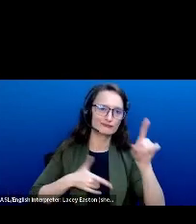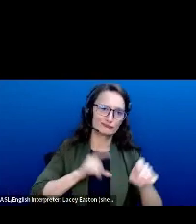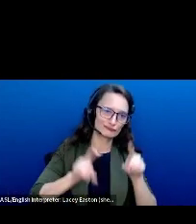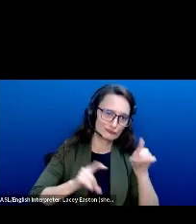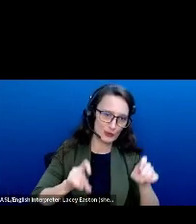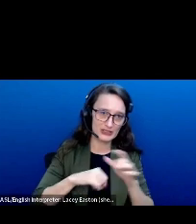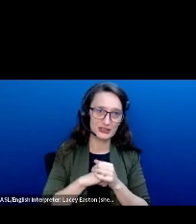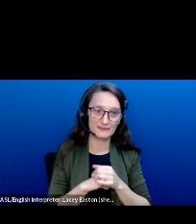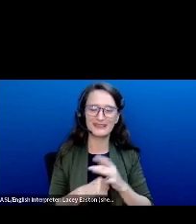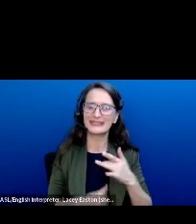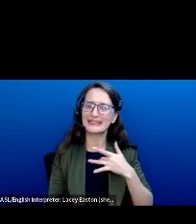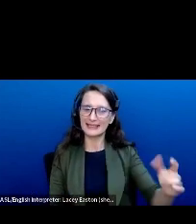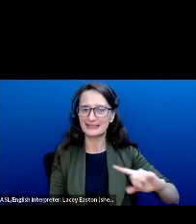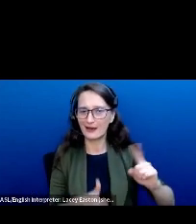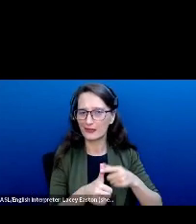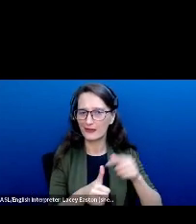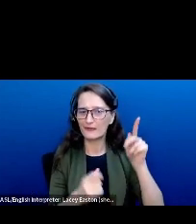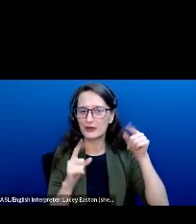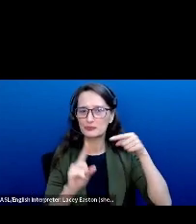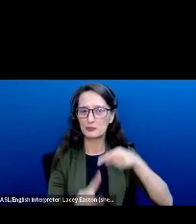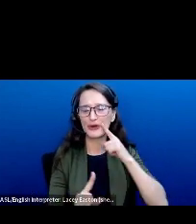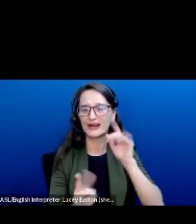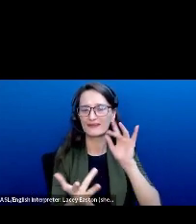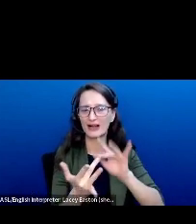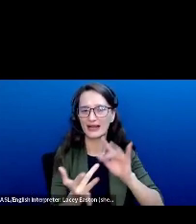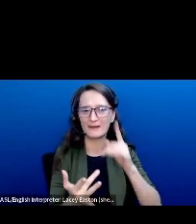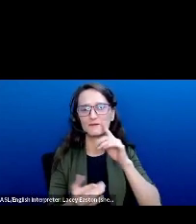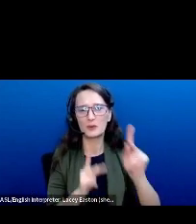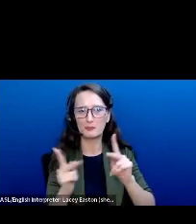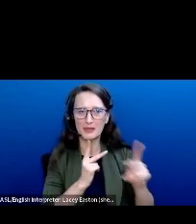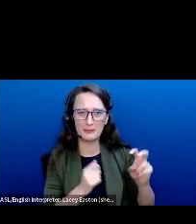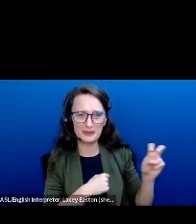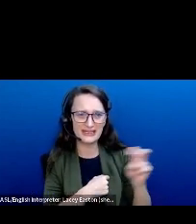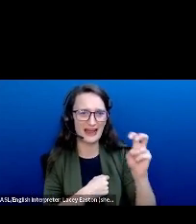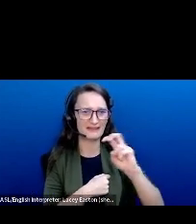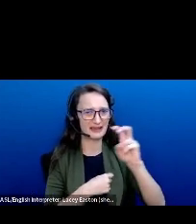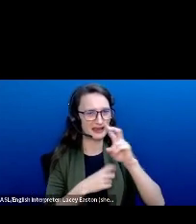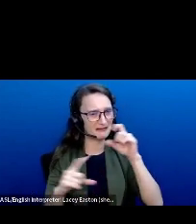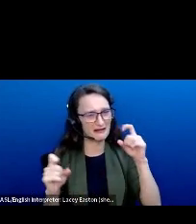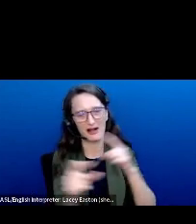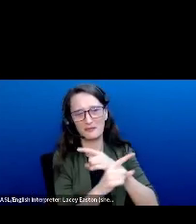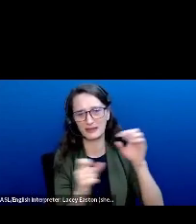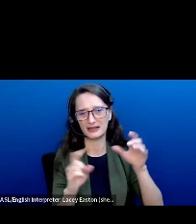para quienes enfrentan las complejidades de la educación especial. El objetivo es garantizar que